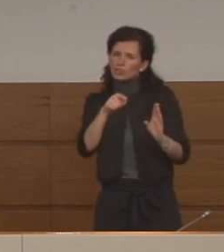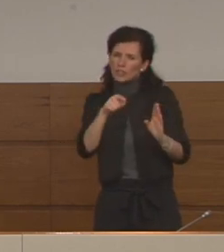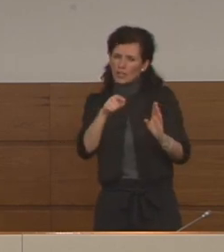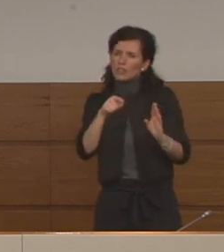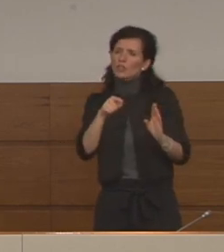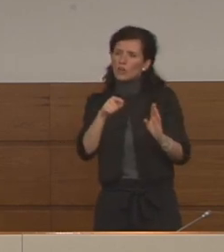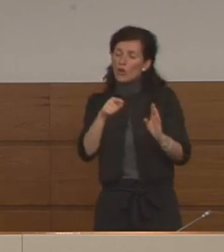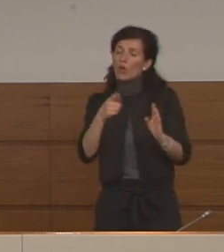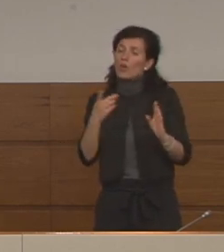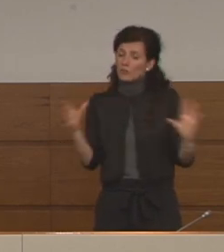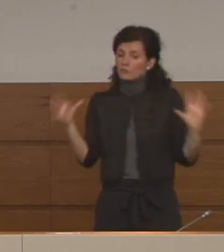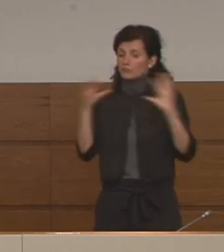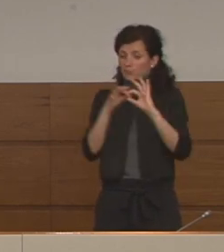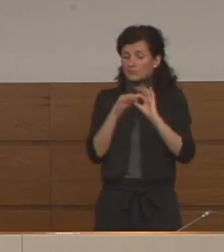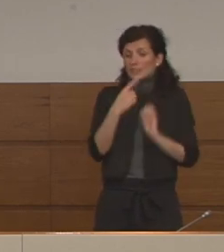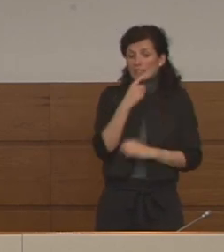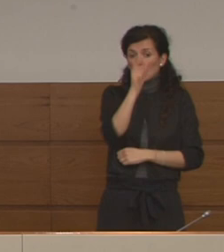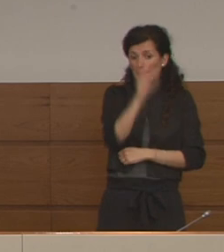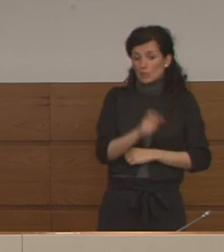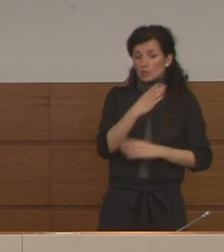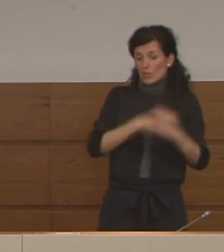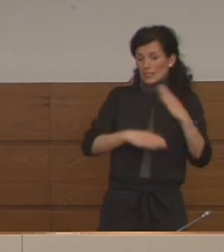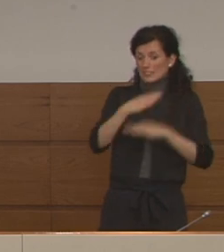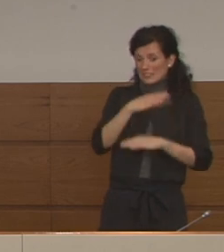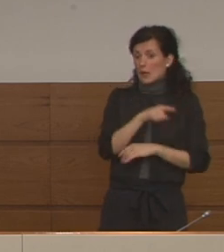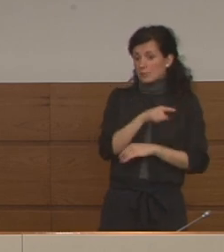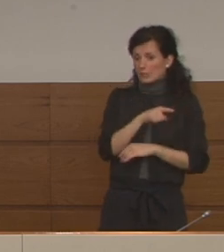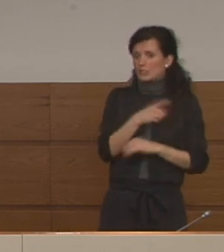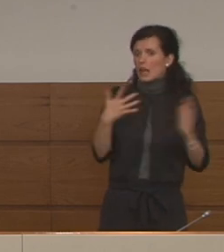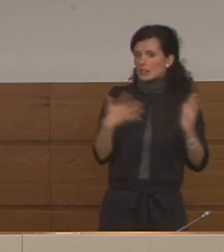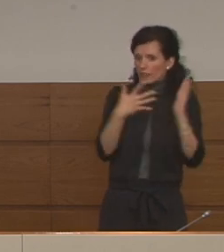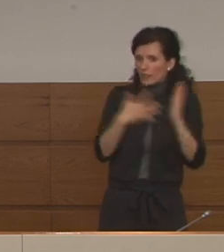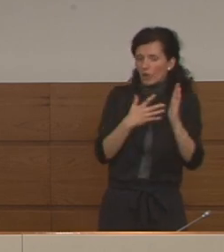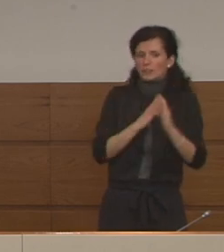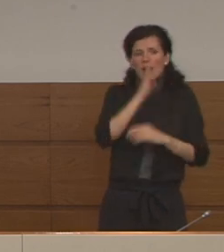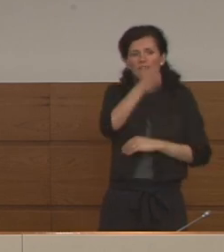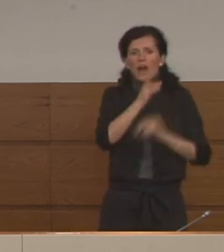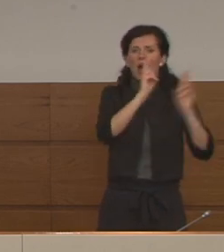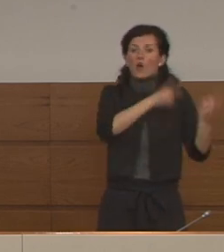questione delle persone con disabilità, che hanno difficoltà a recarsi negli ospedali.